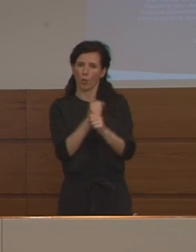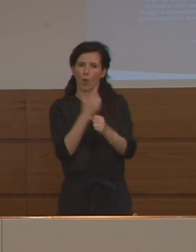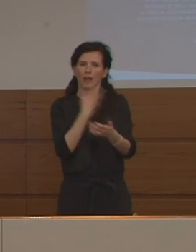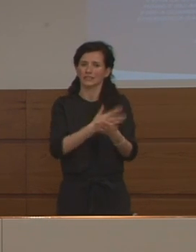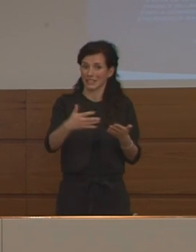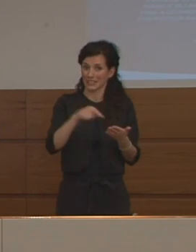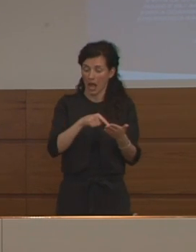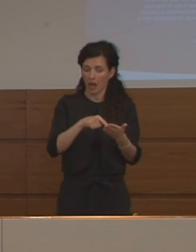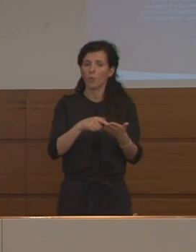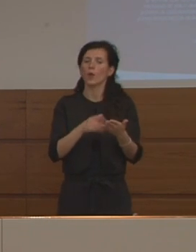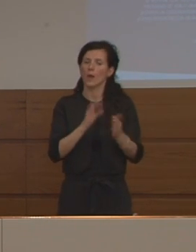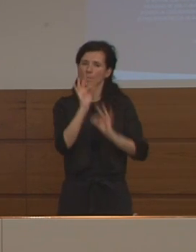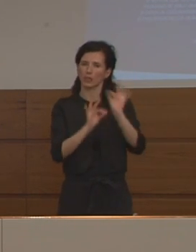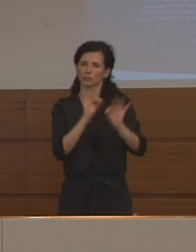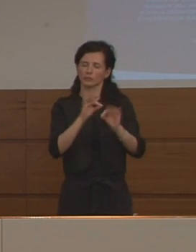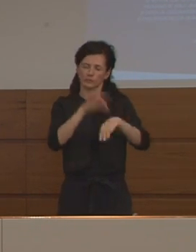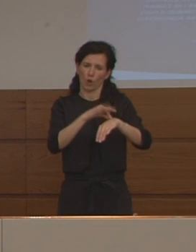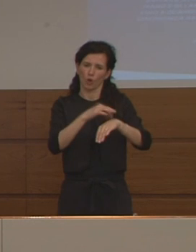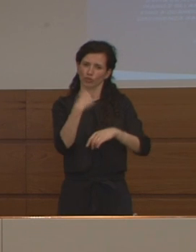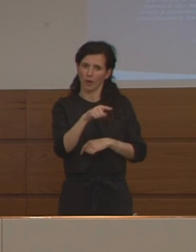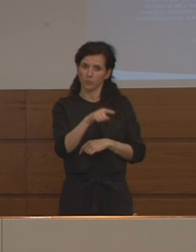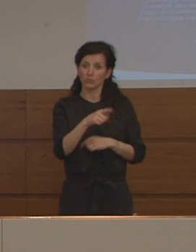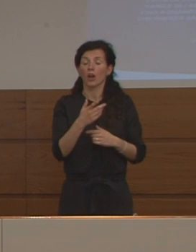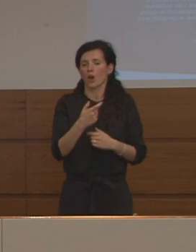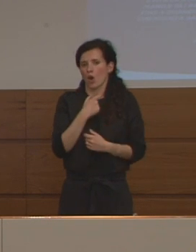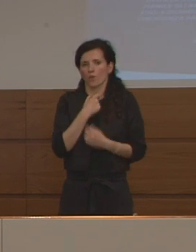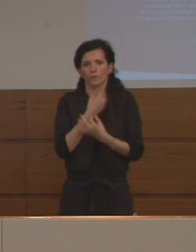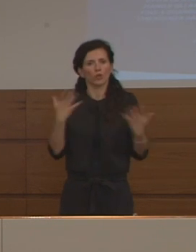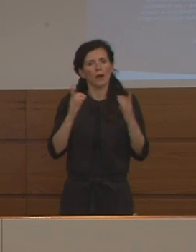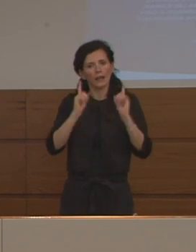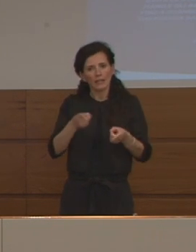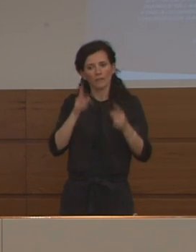che ovviamente devono essere regolati e controllati al fine di dare un riscontro